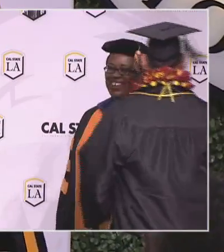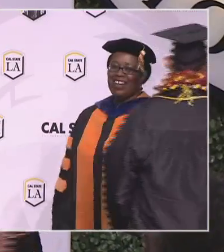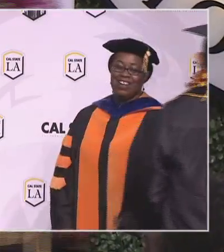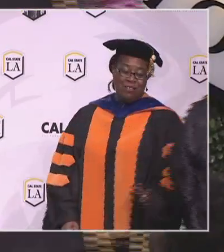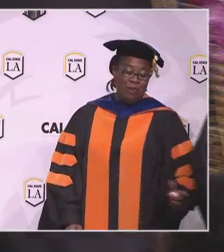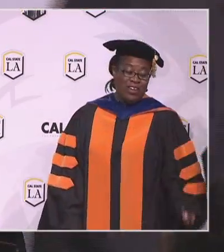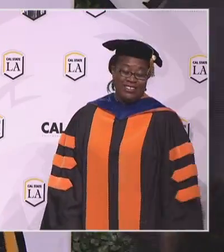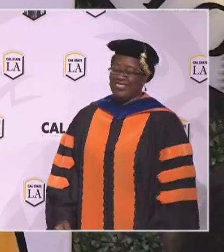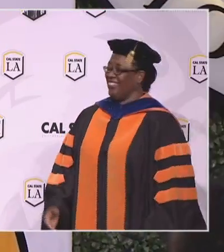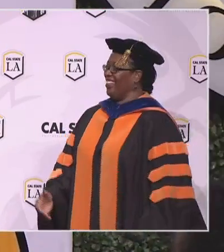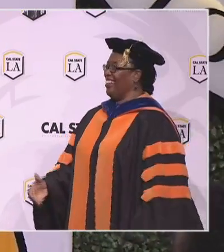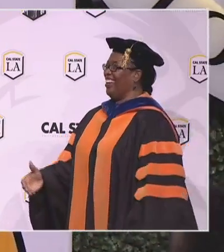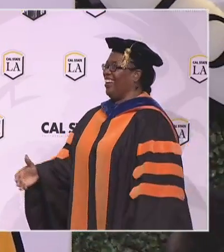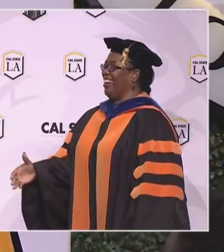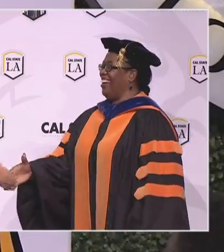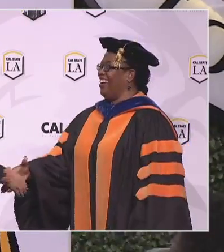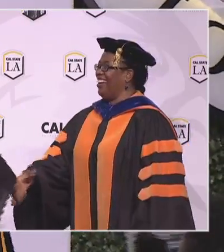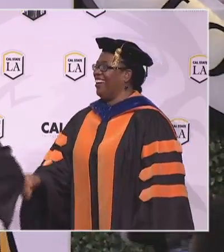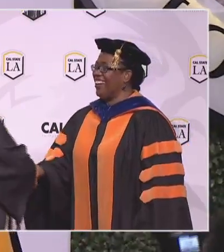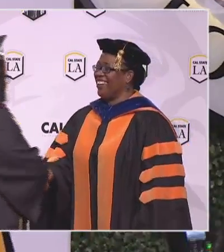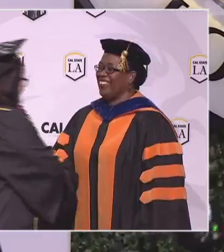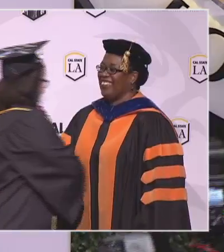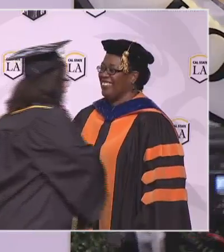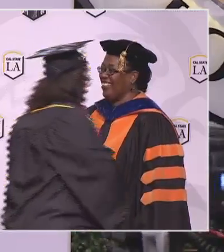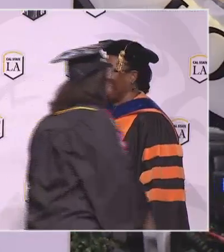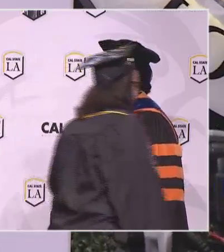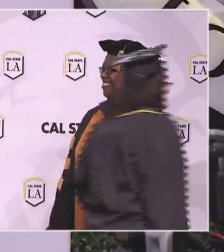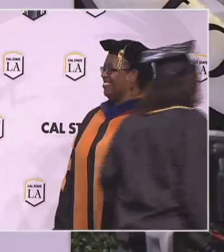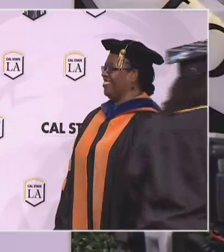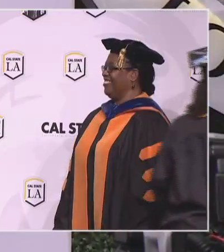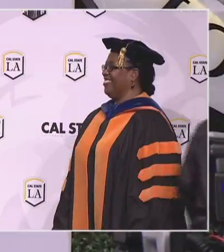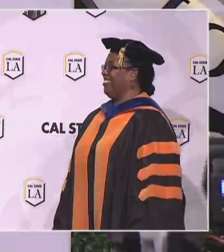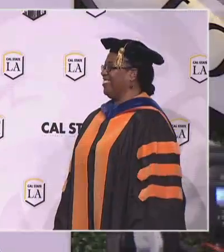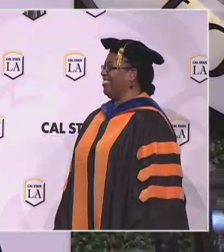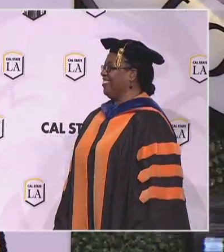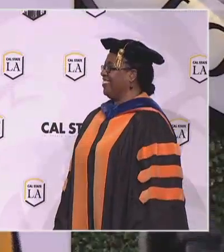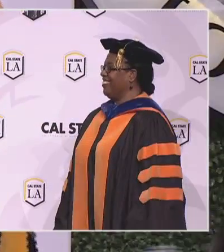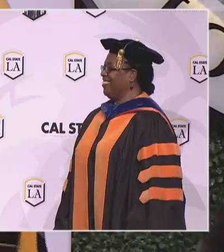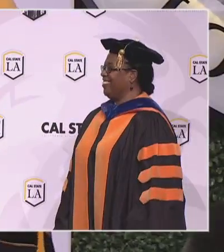[READING NAME]